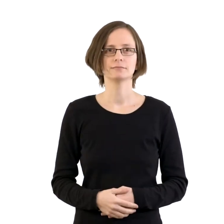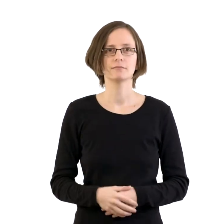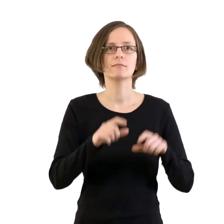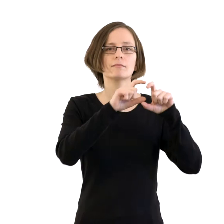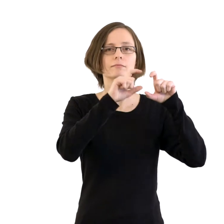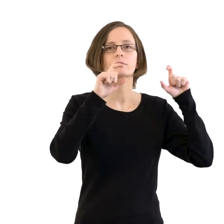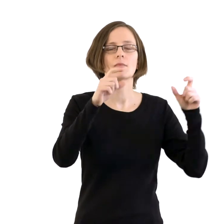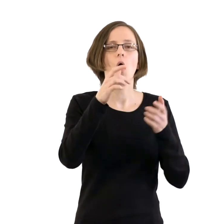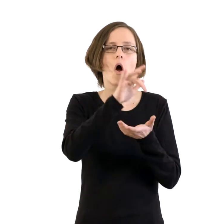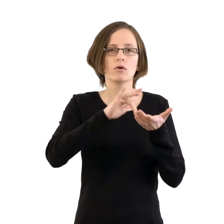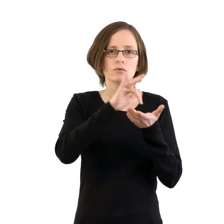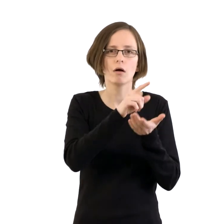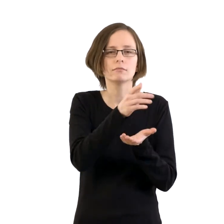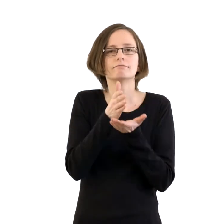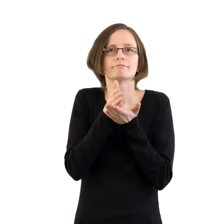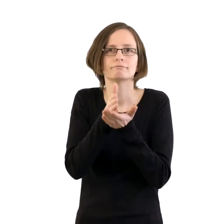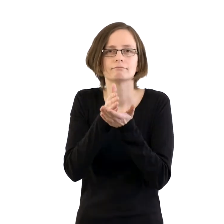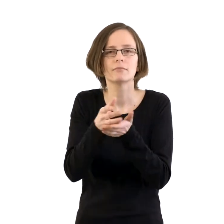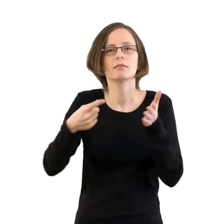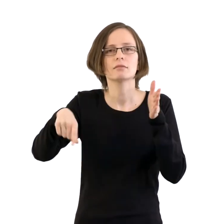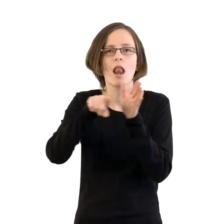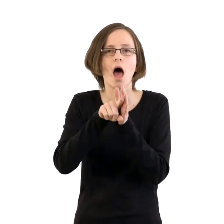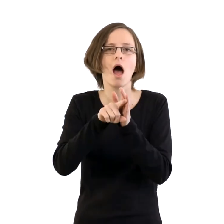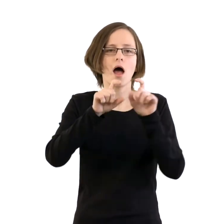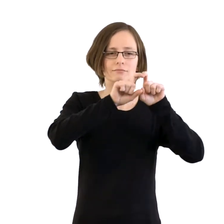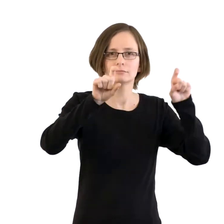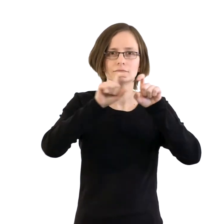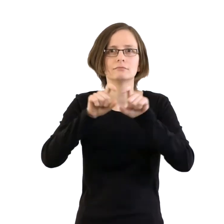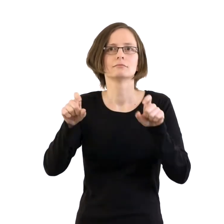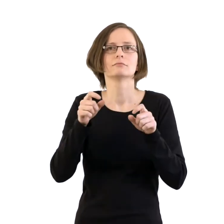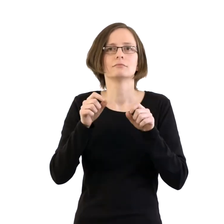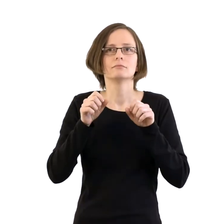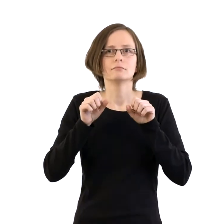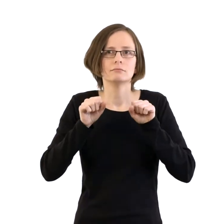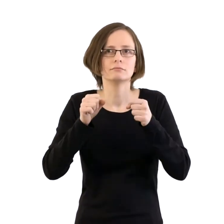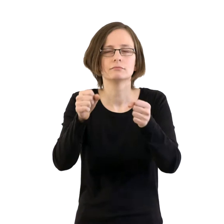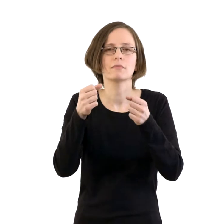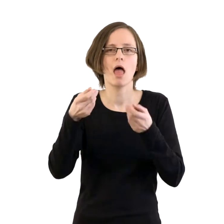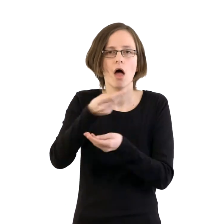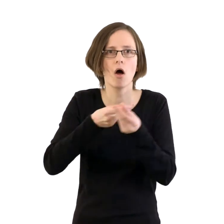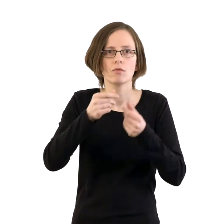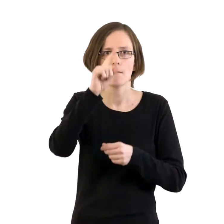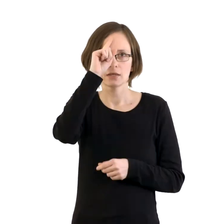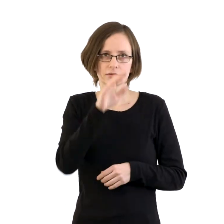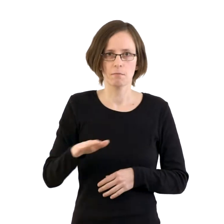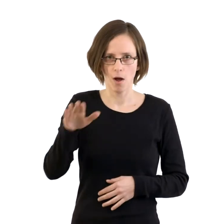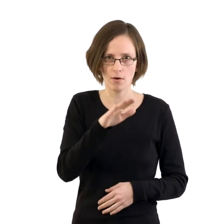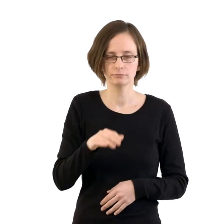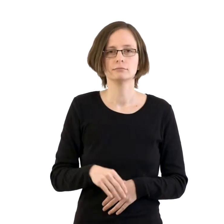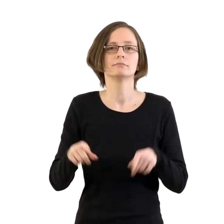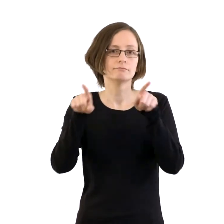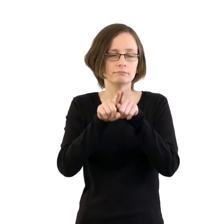Ośrodki świadczą usługi doradztwa dla istniejących podmiotów ekonomii społecznej